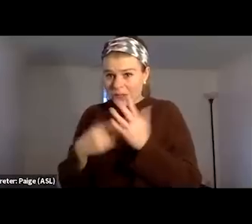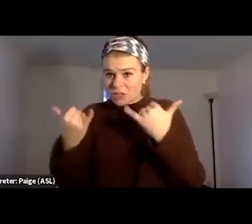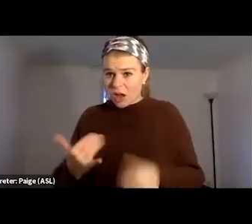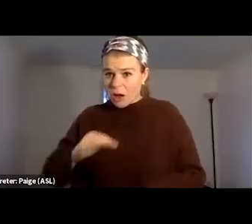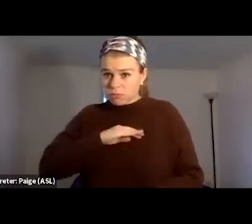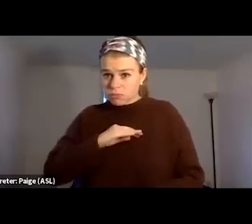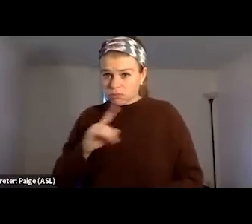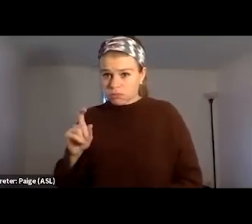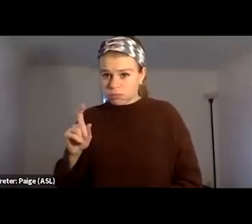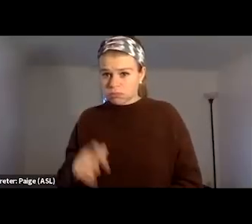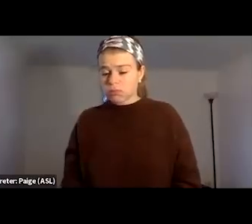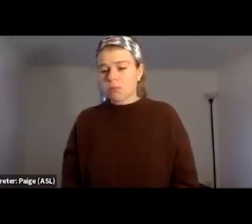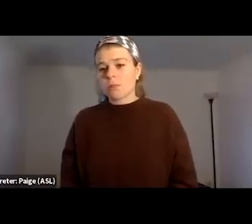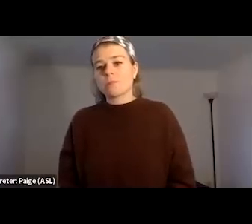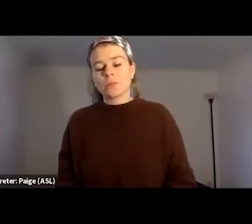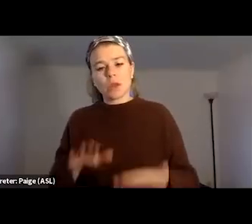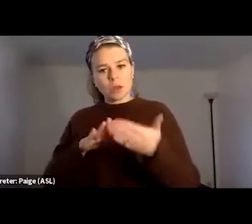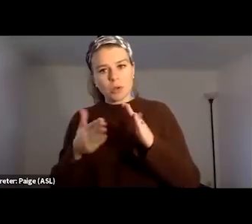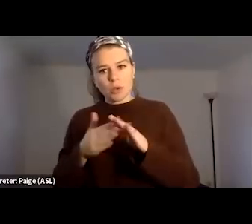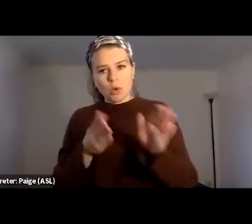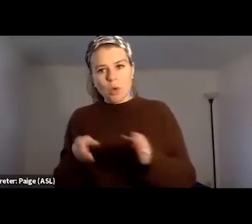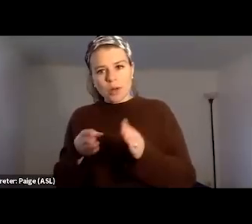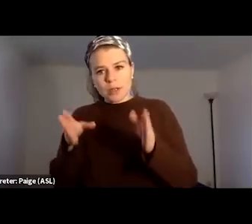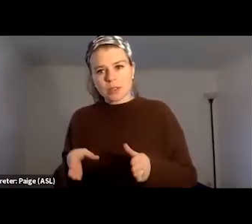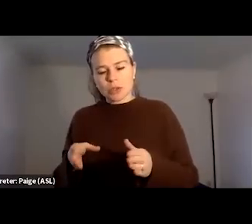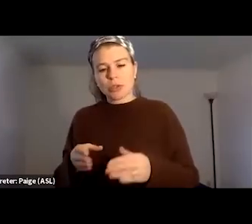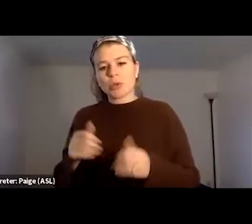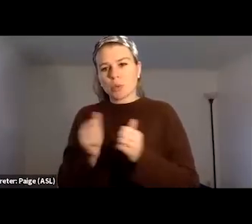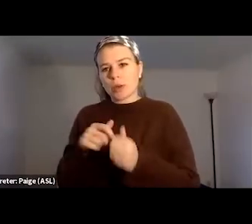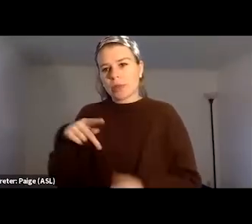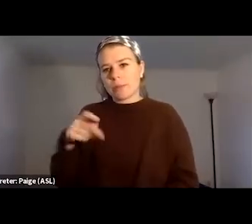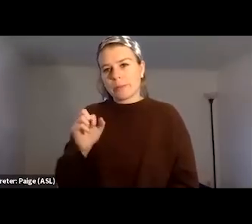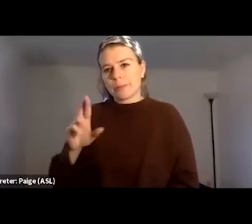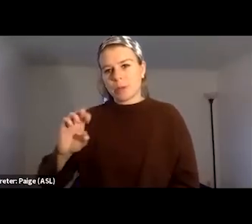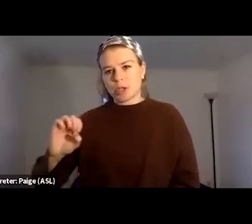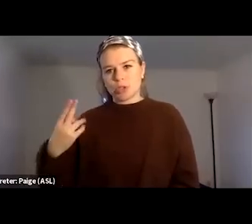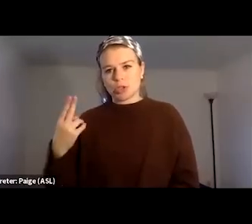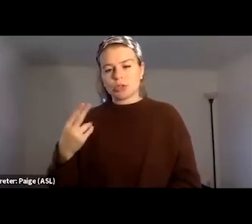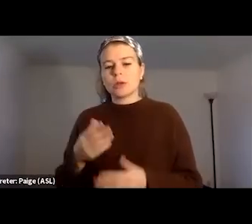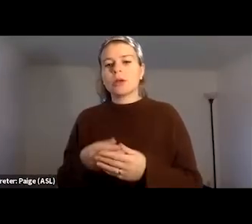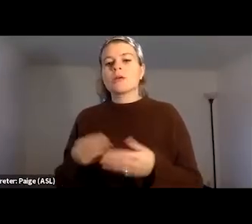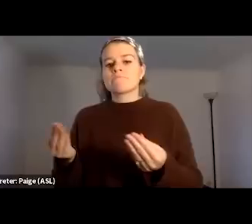Bueno, un organizador comunitario con PRCH facilitaba conversaciones con miembros de un club de rehabilitación social